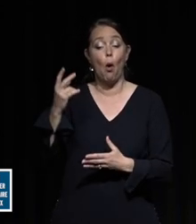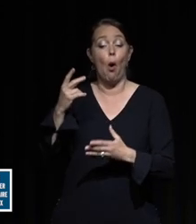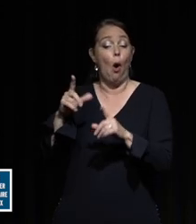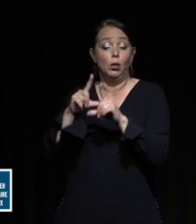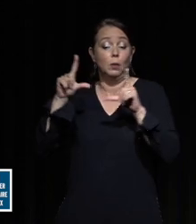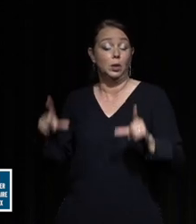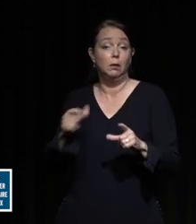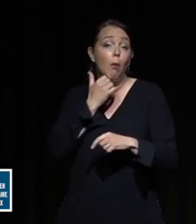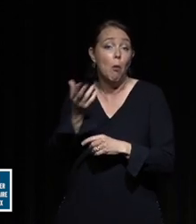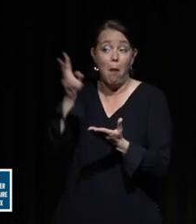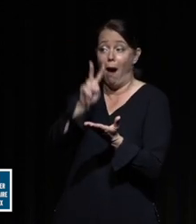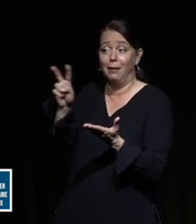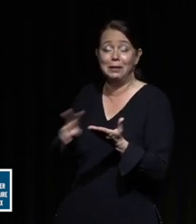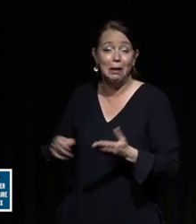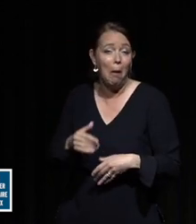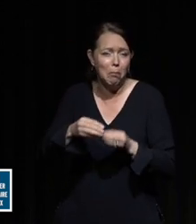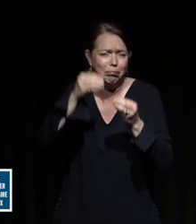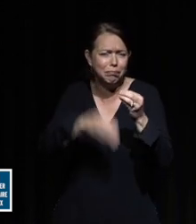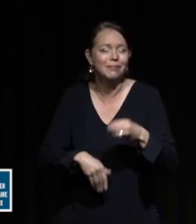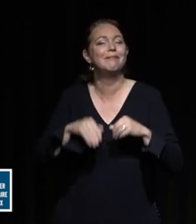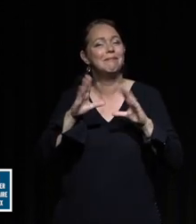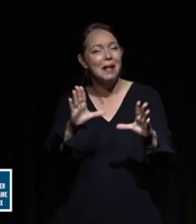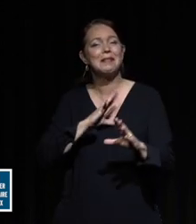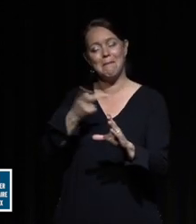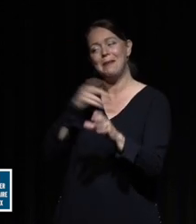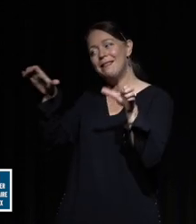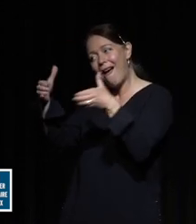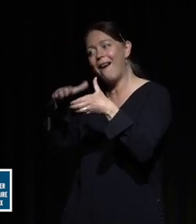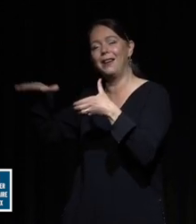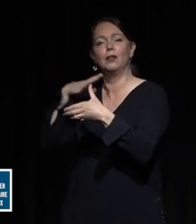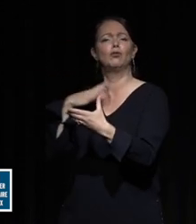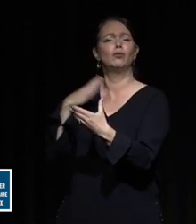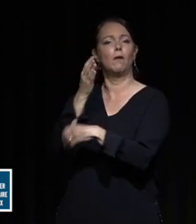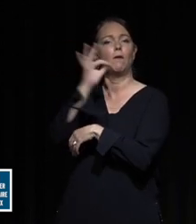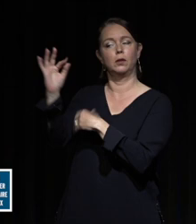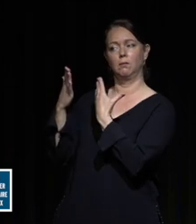le plan des praticiens des médecins ils ont il y à des recommandations françaises de l'achat est